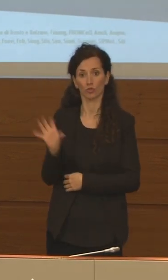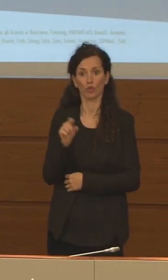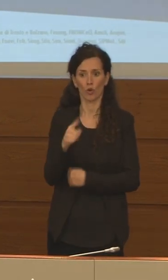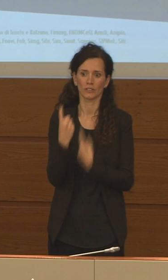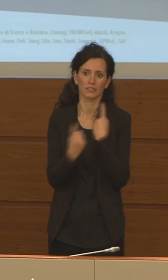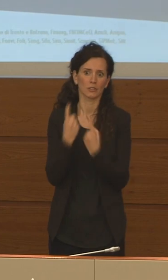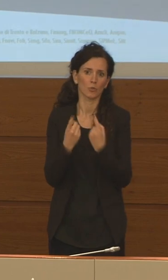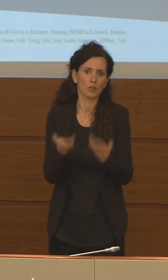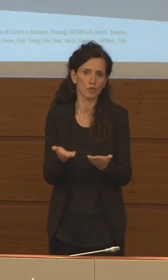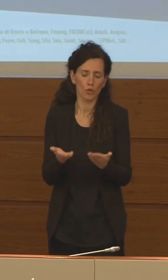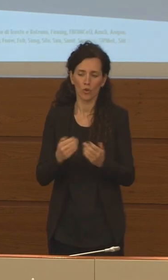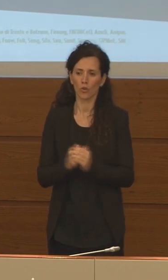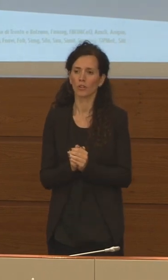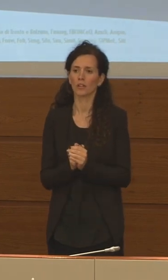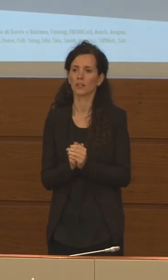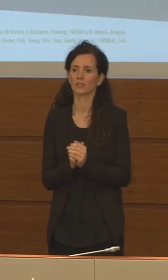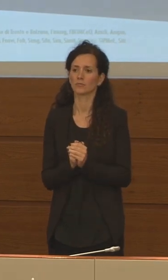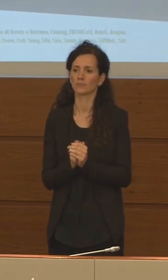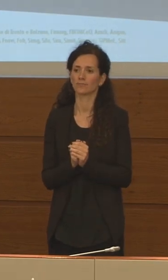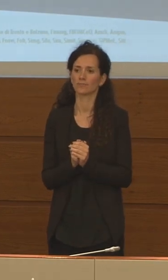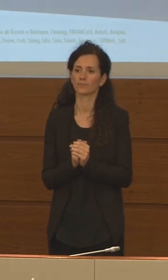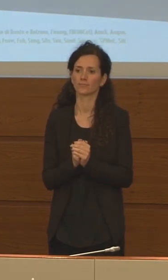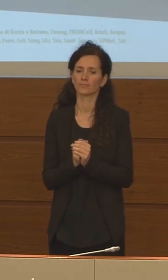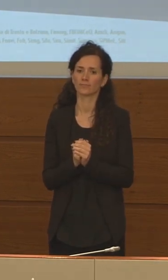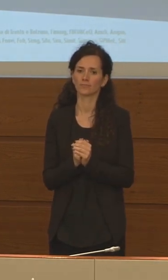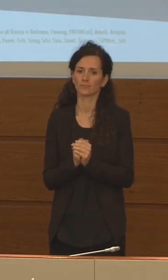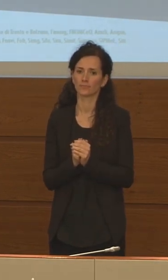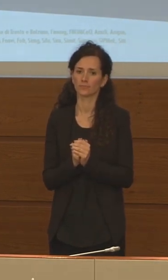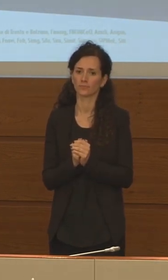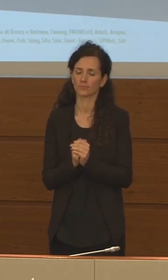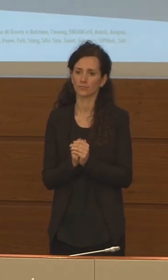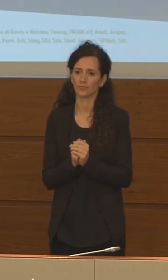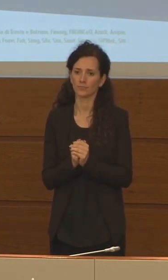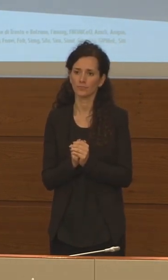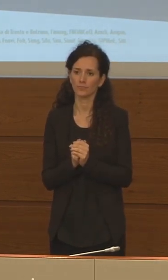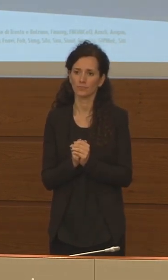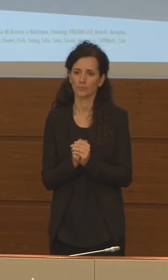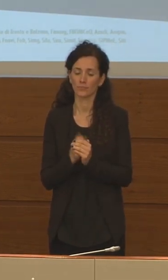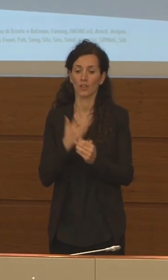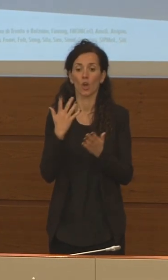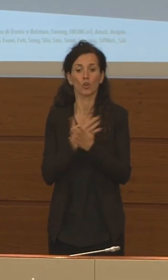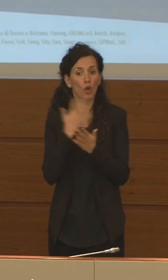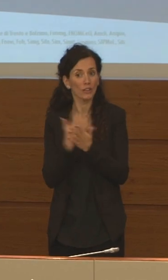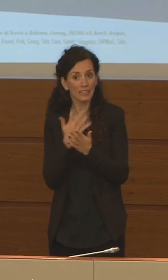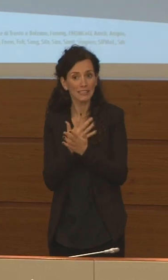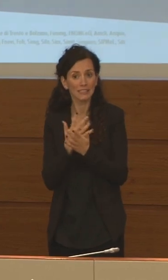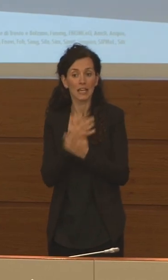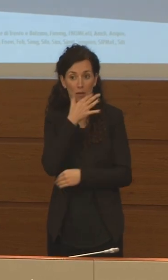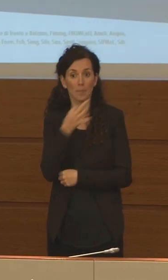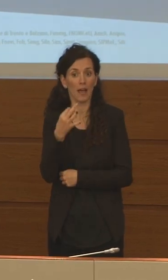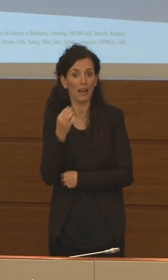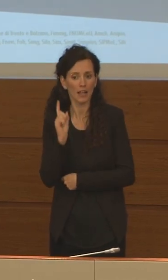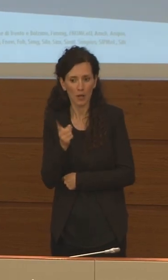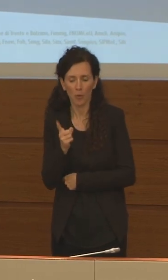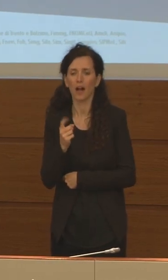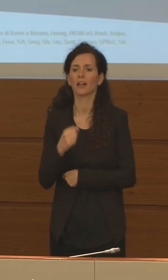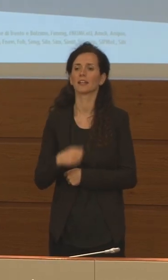voglio ricordare un paio di notizie positive una è il riconoscimento che è stato